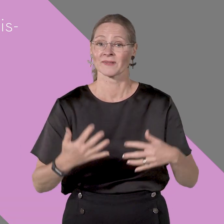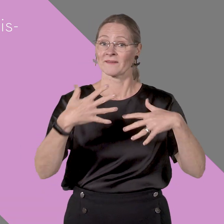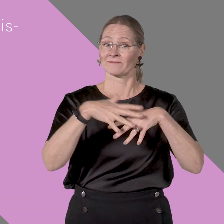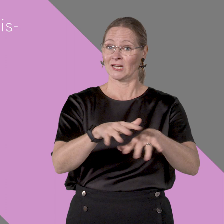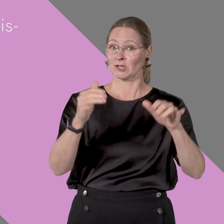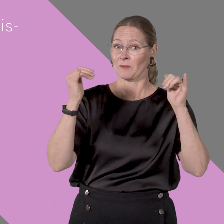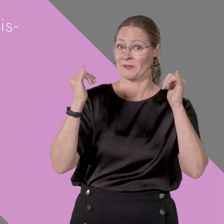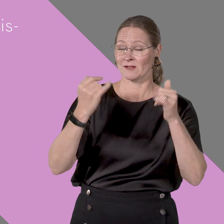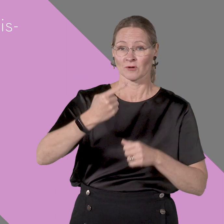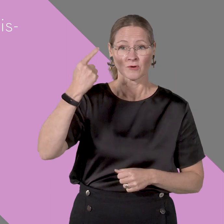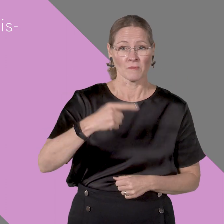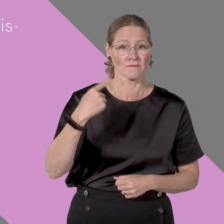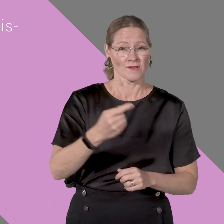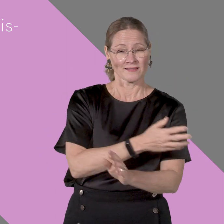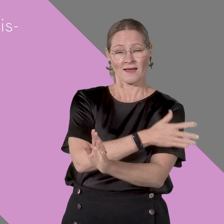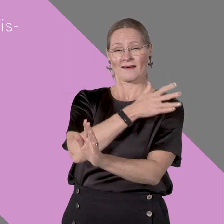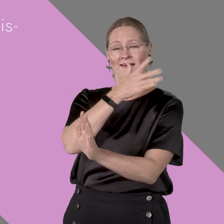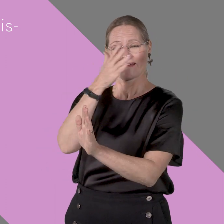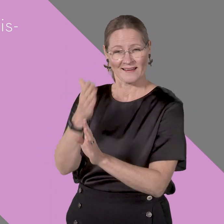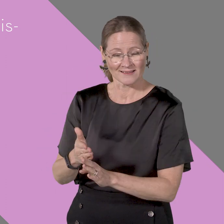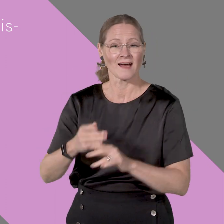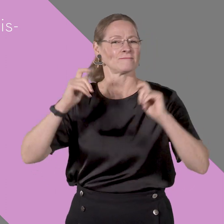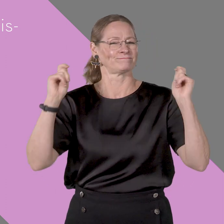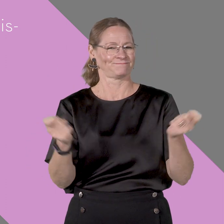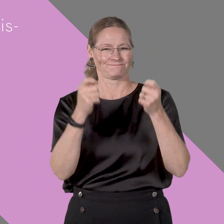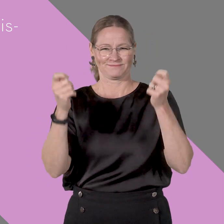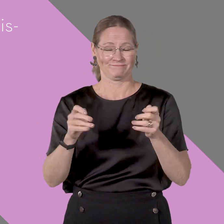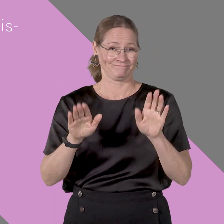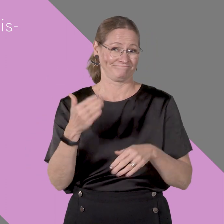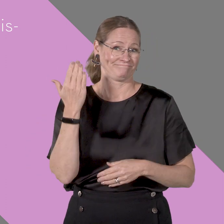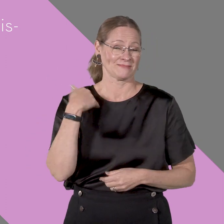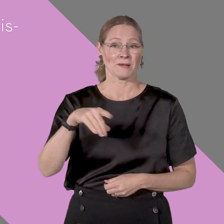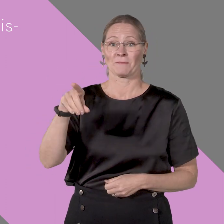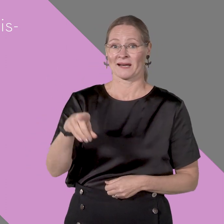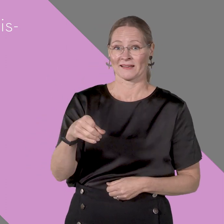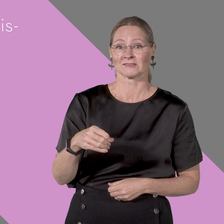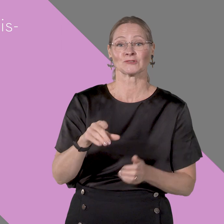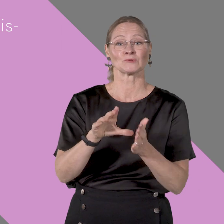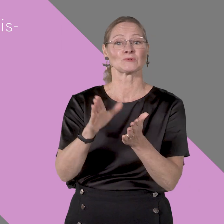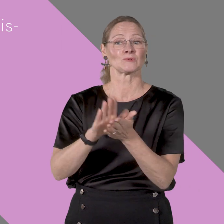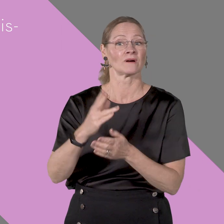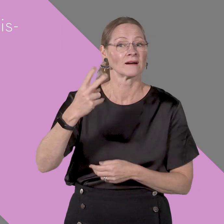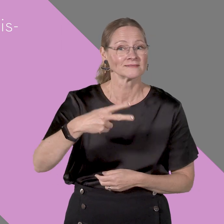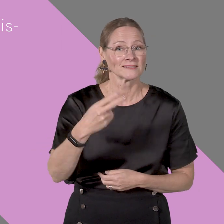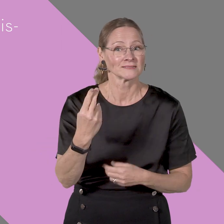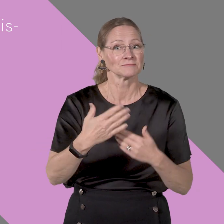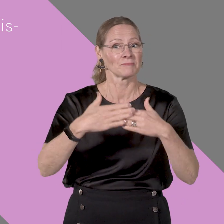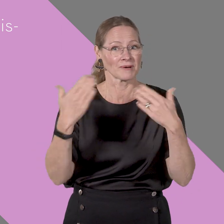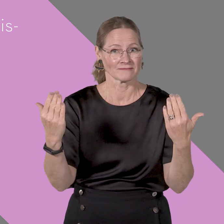Verkkobileiden 10-vuotista taivalta juhlittiin perjantaina 22.9. -